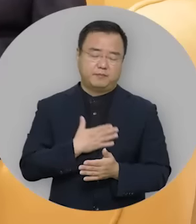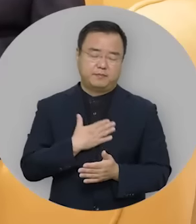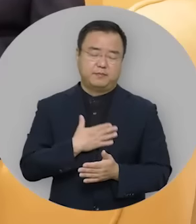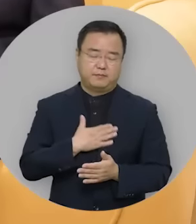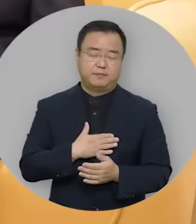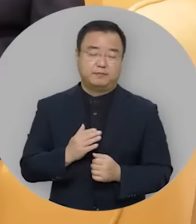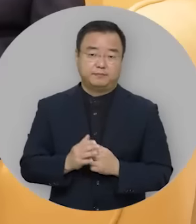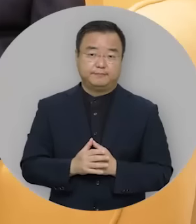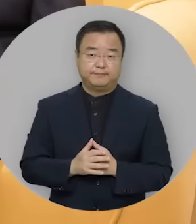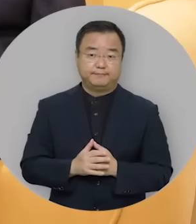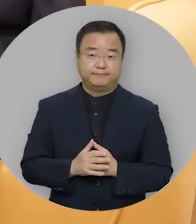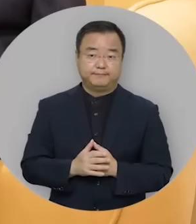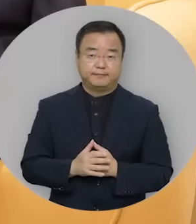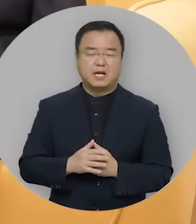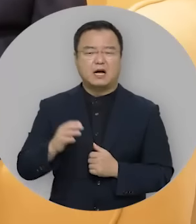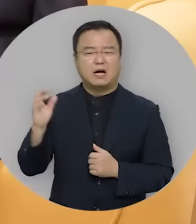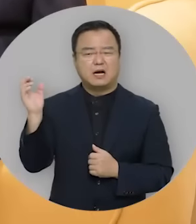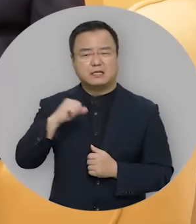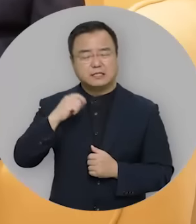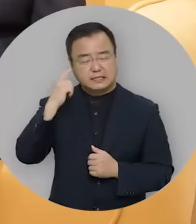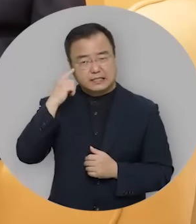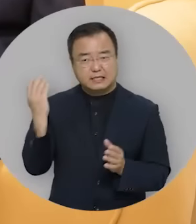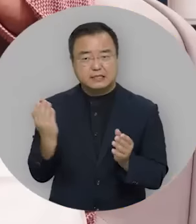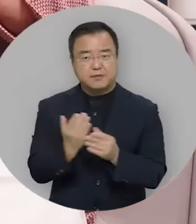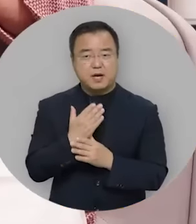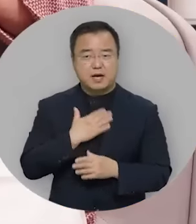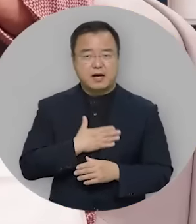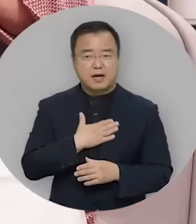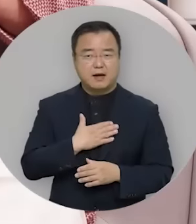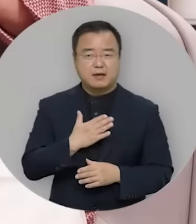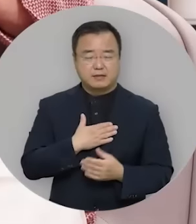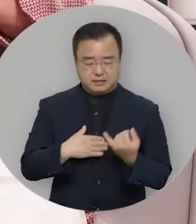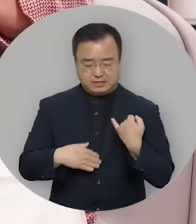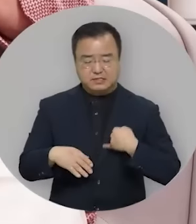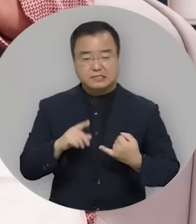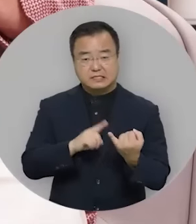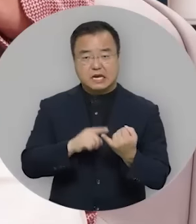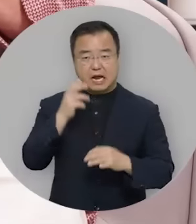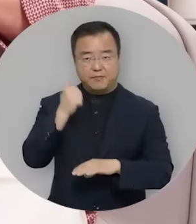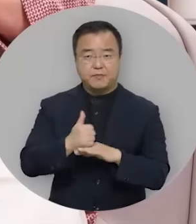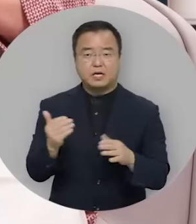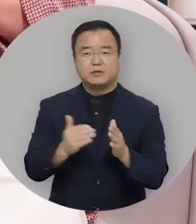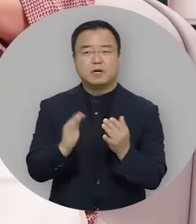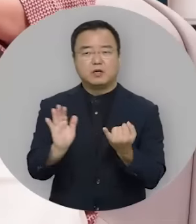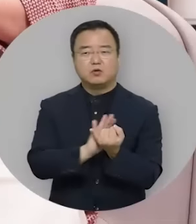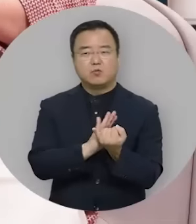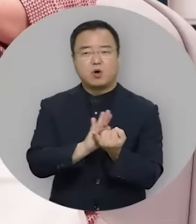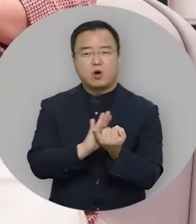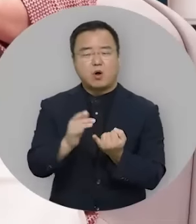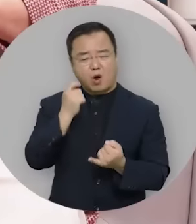그제야 제가 무슨 생각을 했냐면 '내가 은혜를 끝까지 돌보지 못할 수도 있겠구나.'